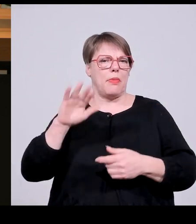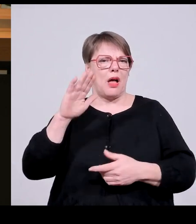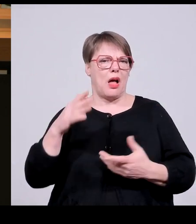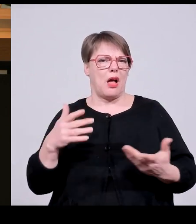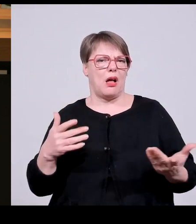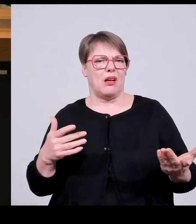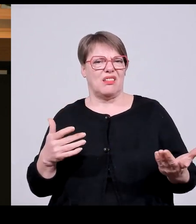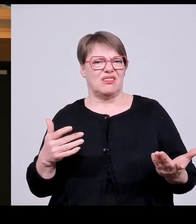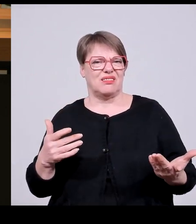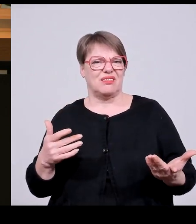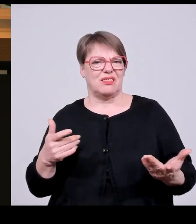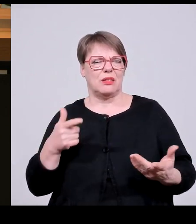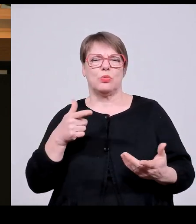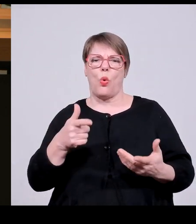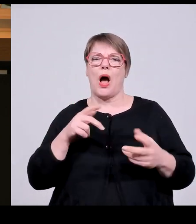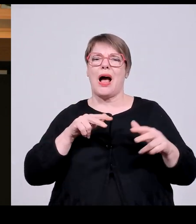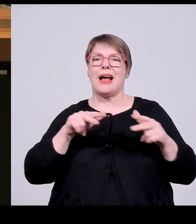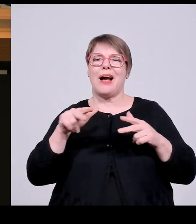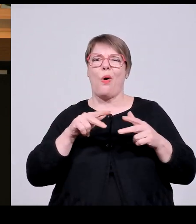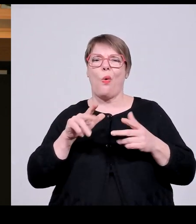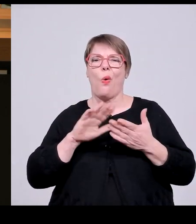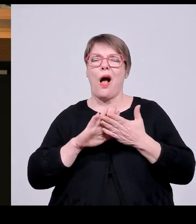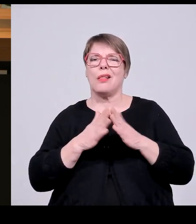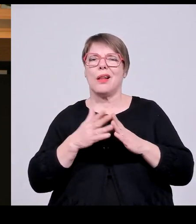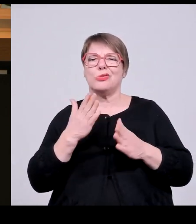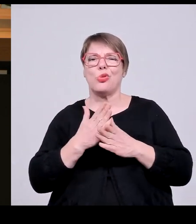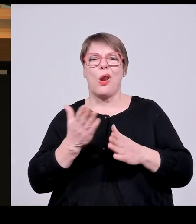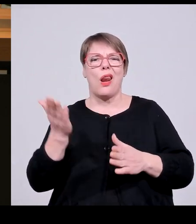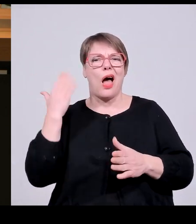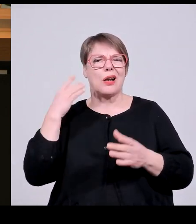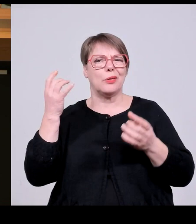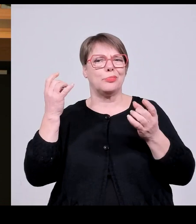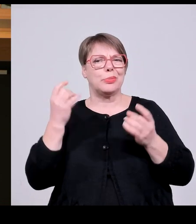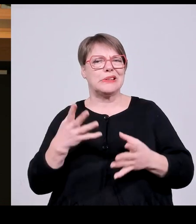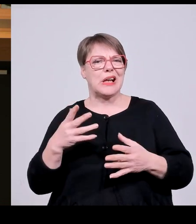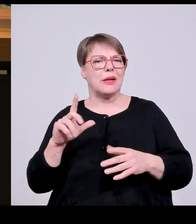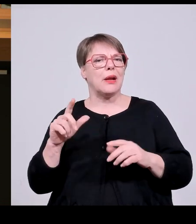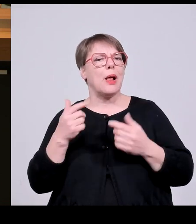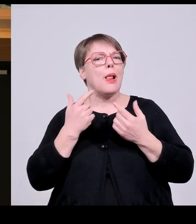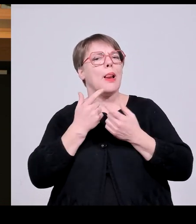Und das beschleunigt den Ausbau in der Tat wirklich.(Zwischenruf) Und